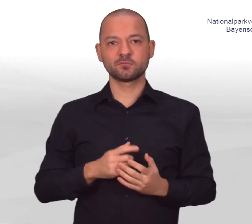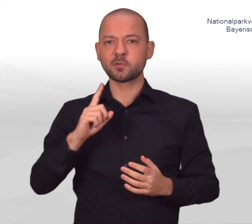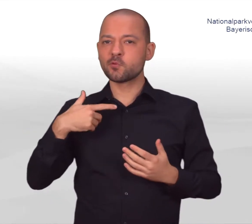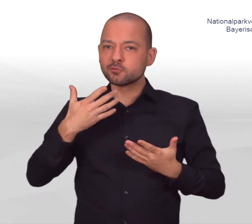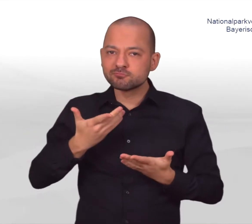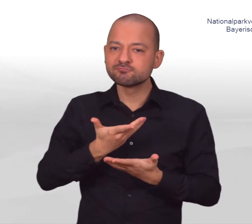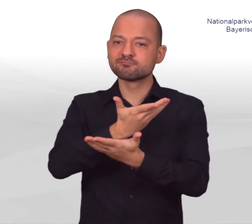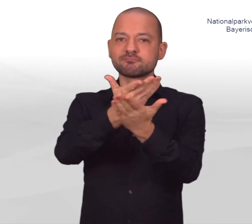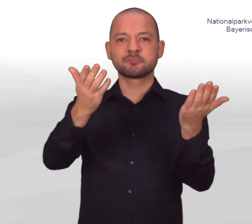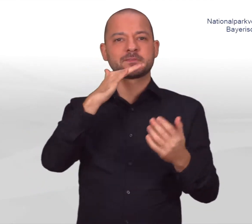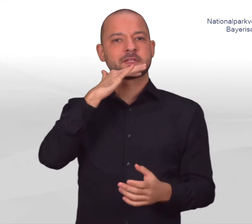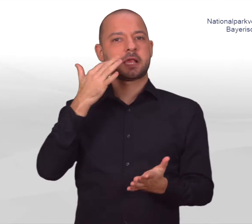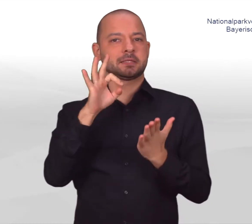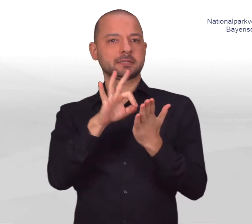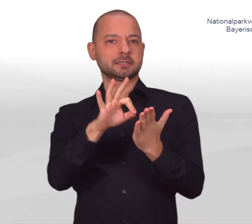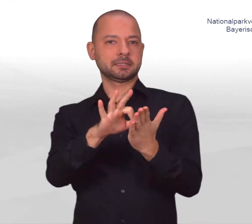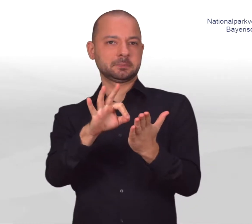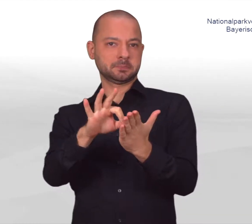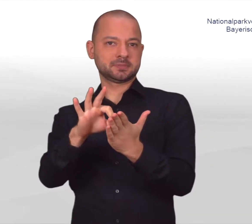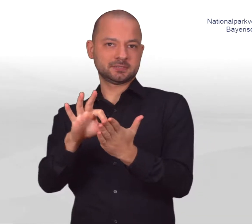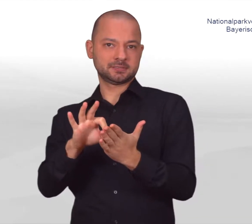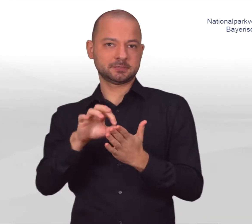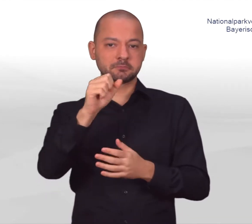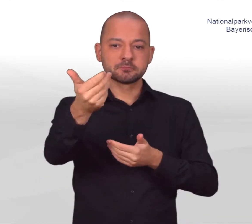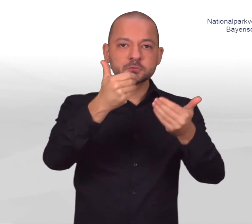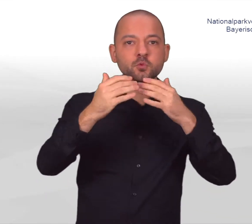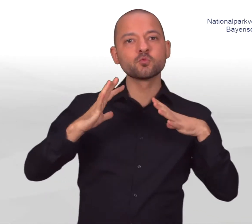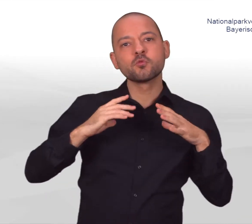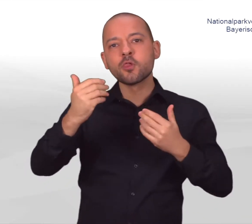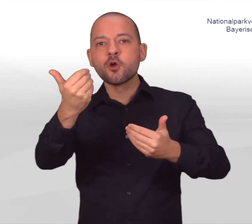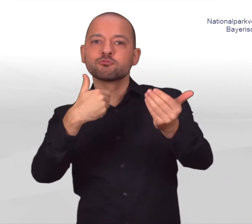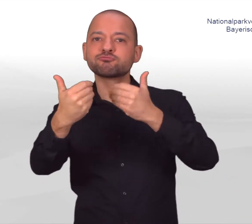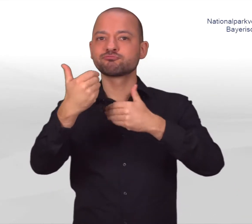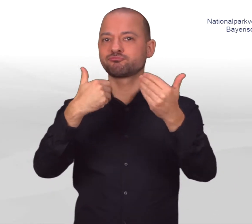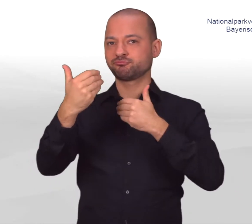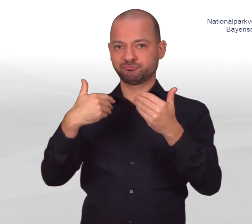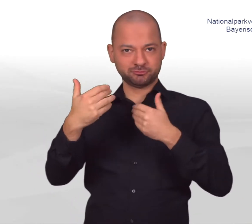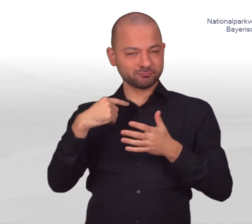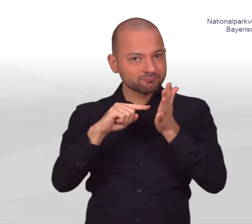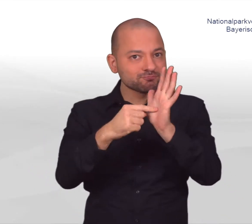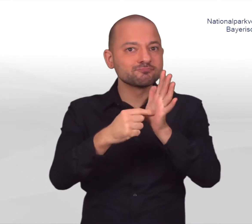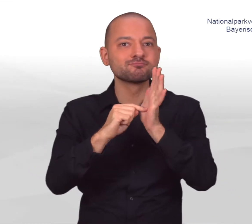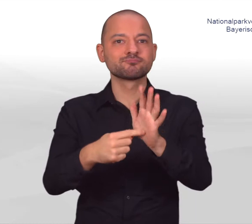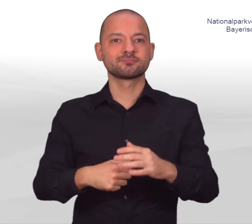und geben viele Tipps für Besucher und Urlauber.